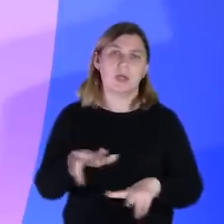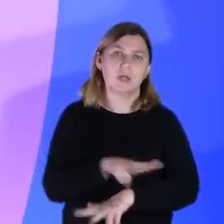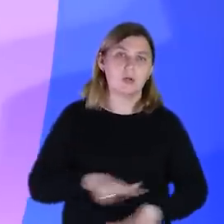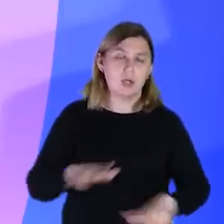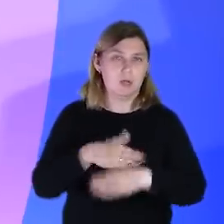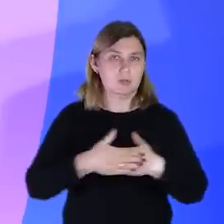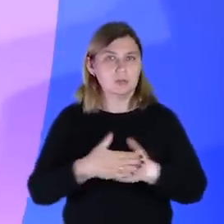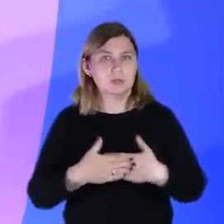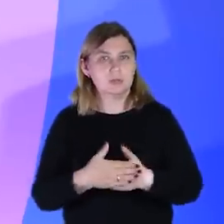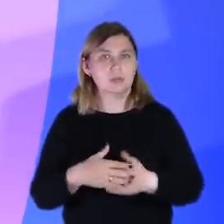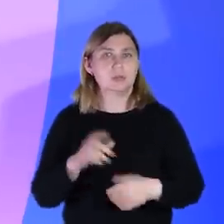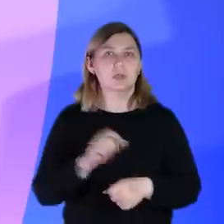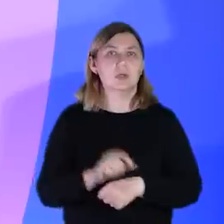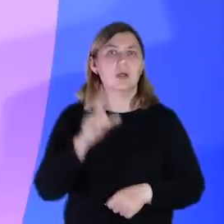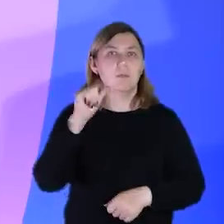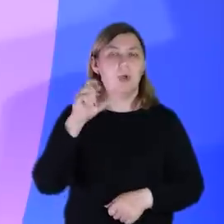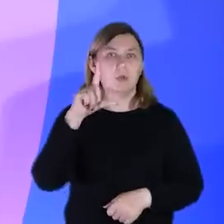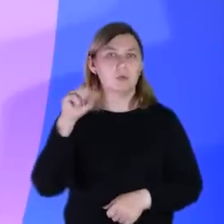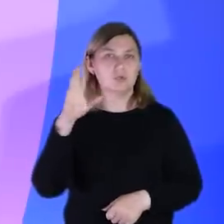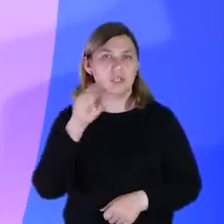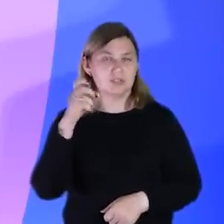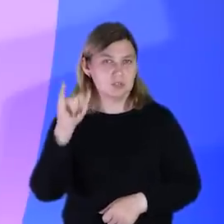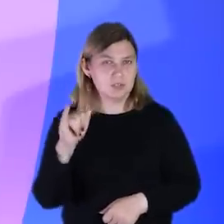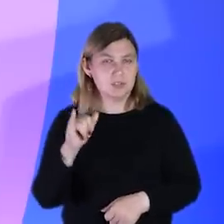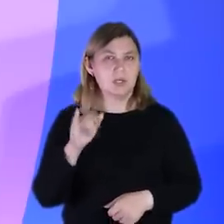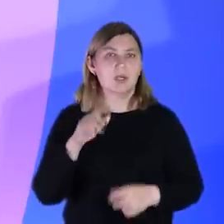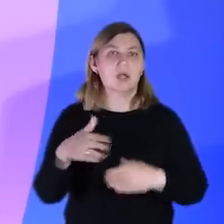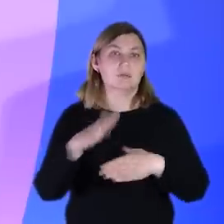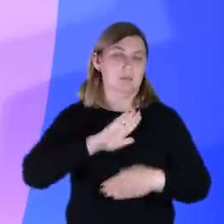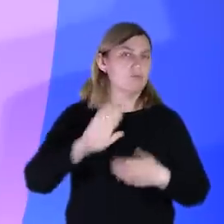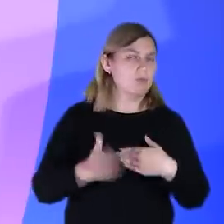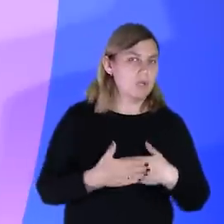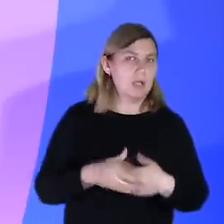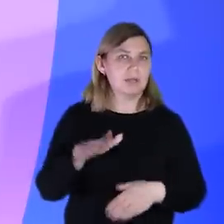żenili się z Poleszuczkami, żenili się z miejscowymi dziewczynami,